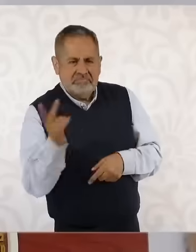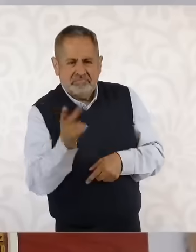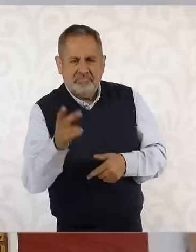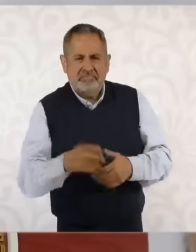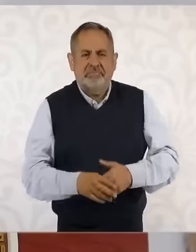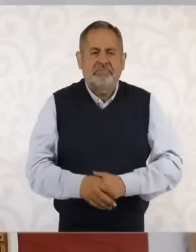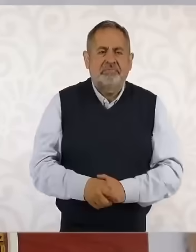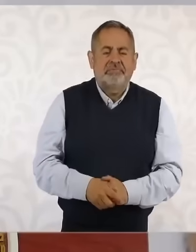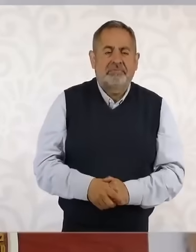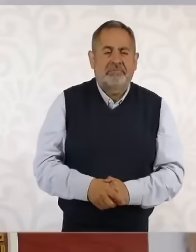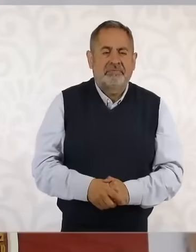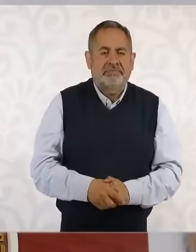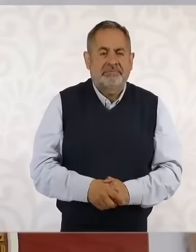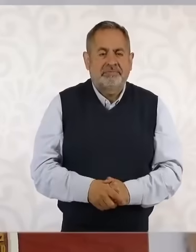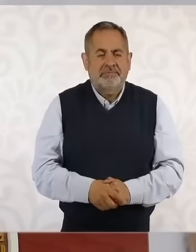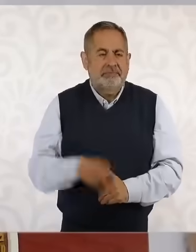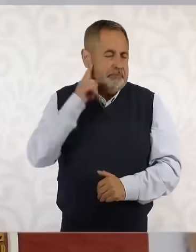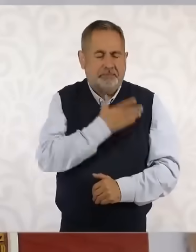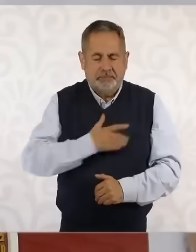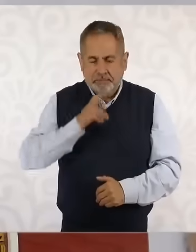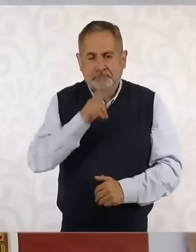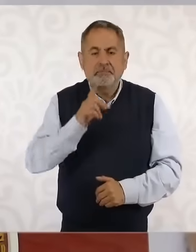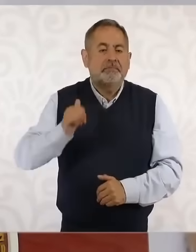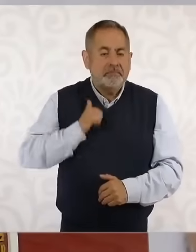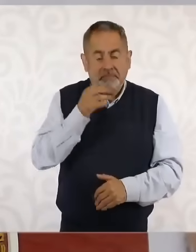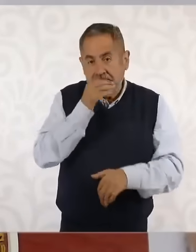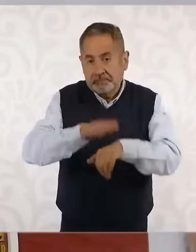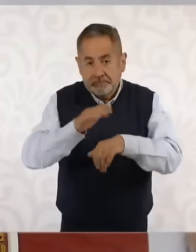Aprovecho para invitar de nuevo 6 de diciembre,